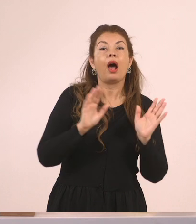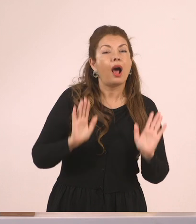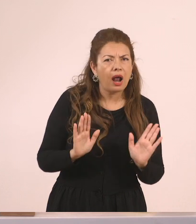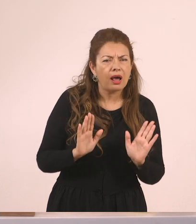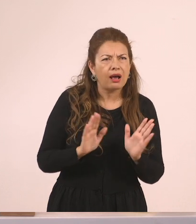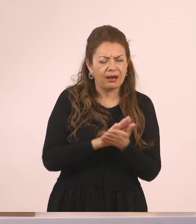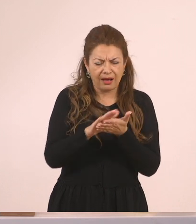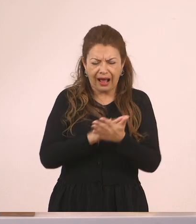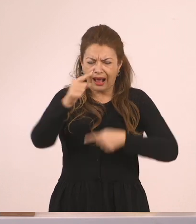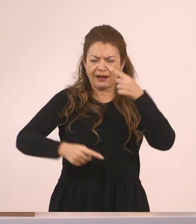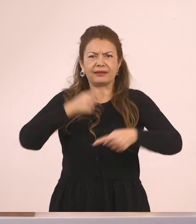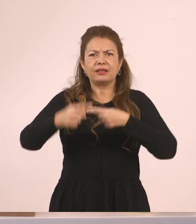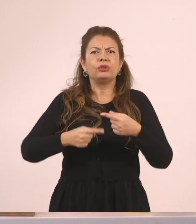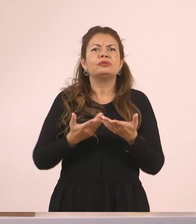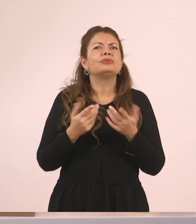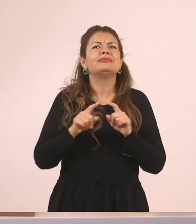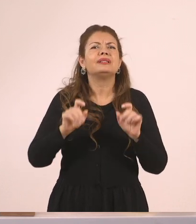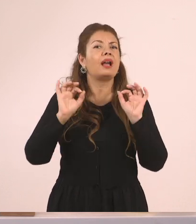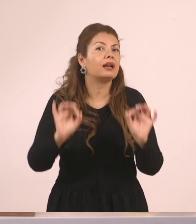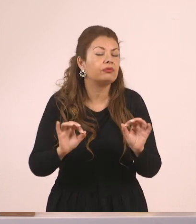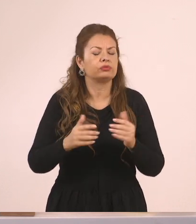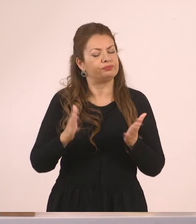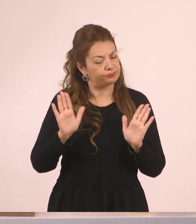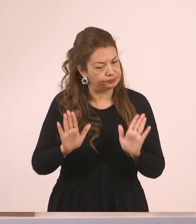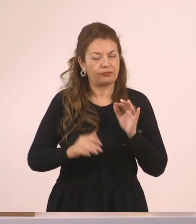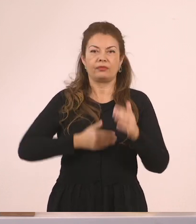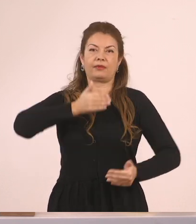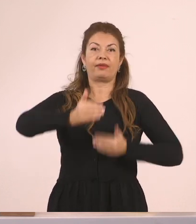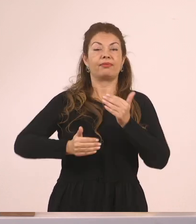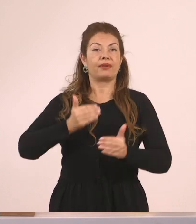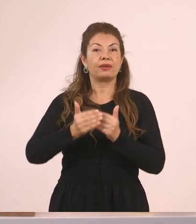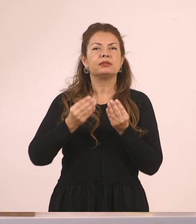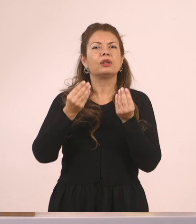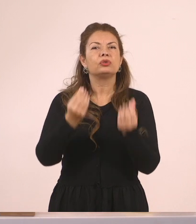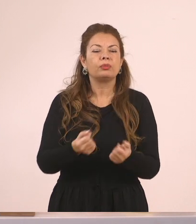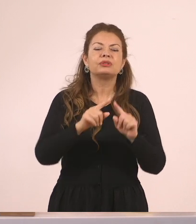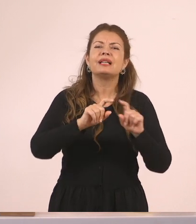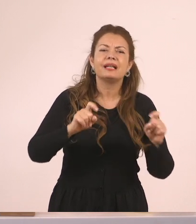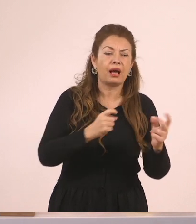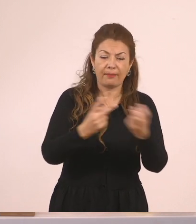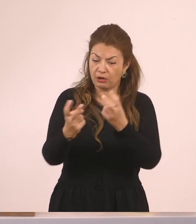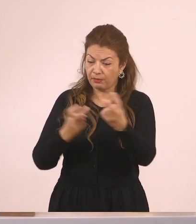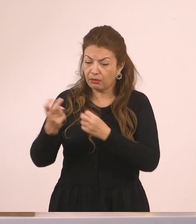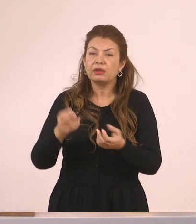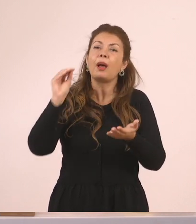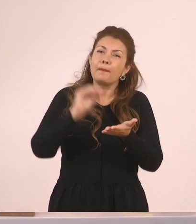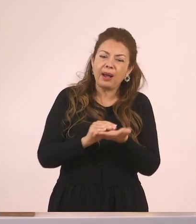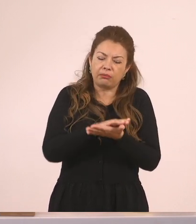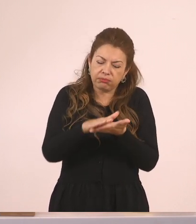Και τι είναι η ανακύκλωση; Η ανακύκλωση είναι μια διαδικασία, με την οποία κάποια υλικά μπορούμε να τα χρησιμοποιήσουμε πάλι.